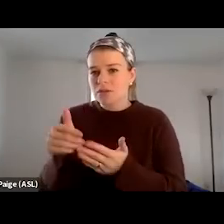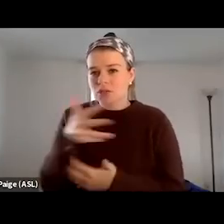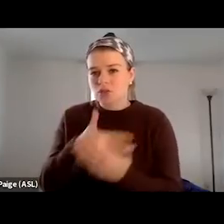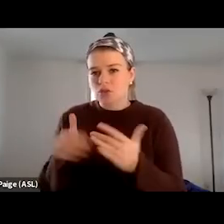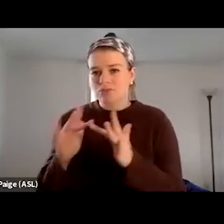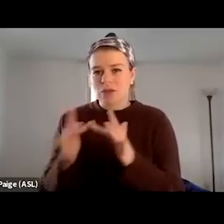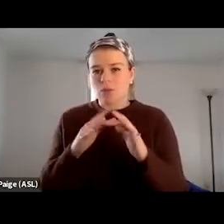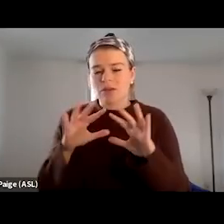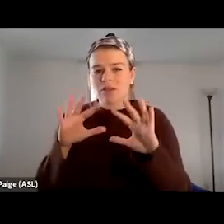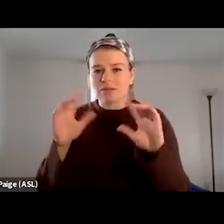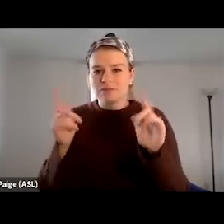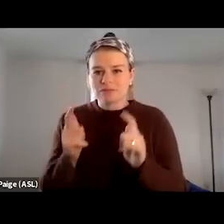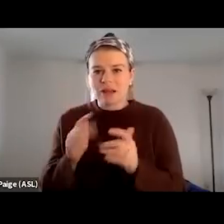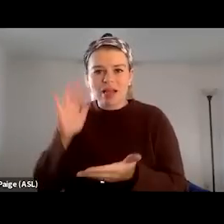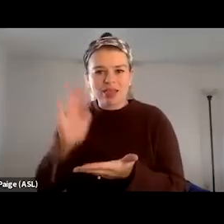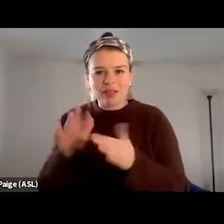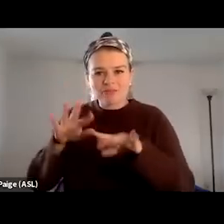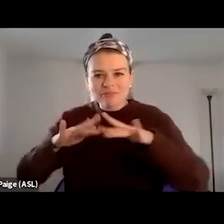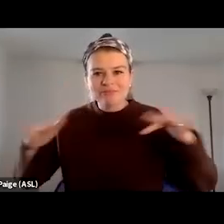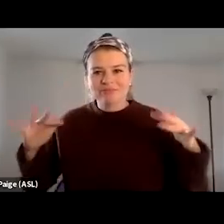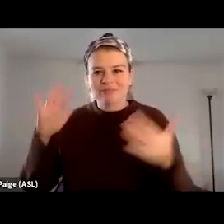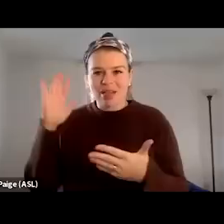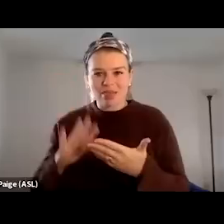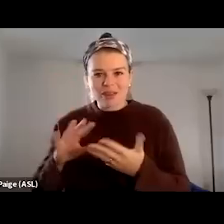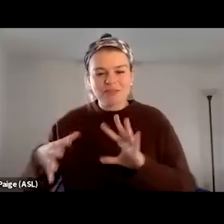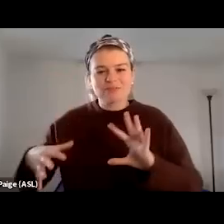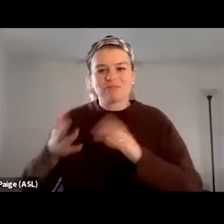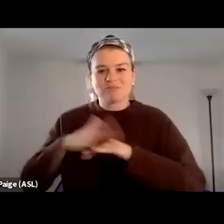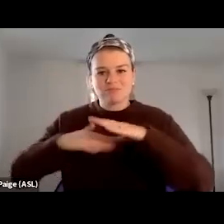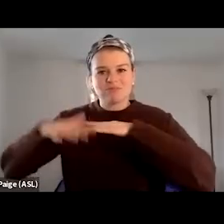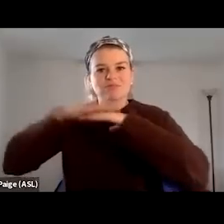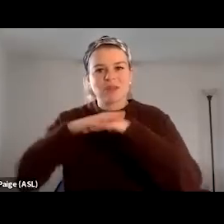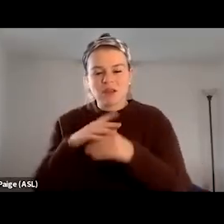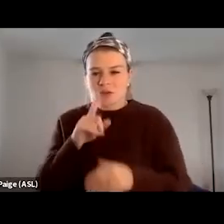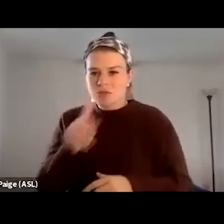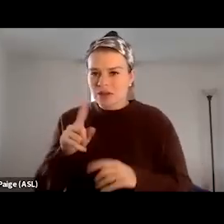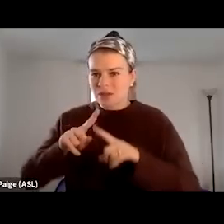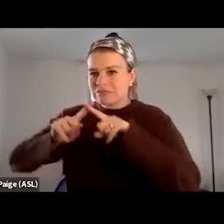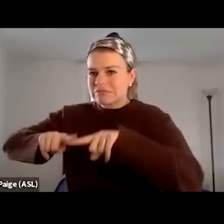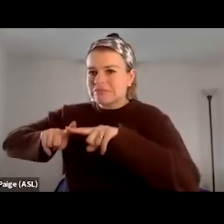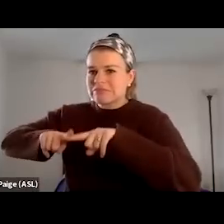e interconectadas, e implican una mayor dependencia de vínculos dependientes